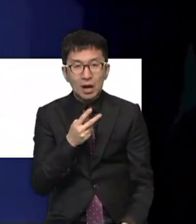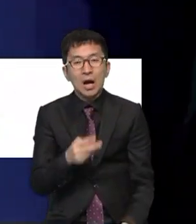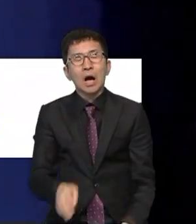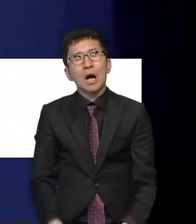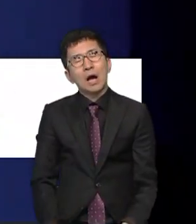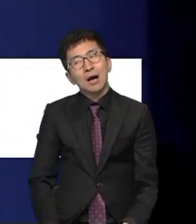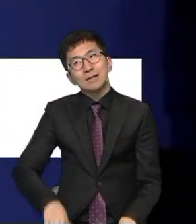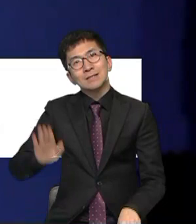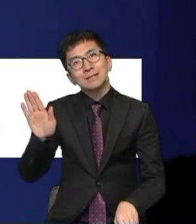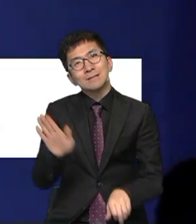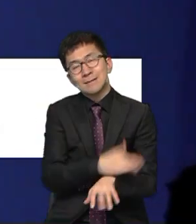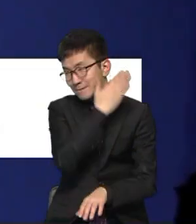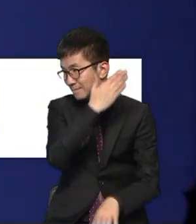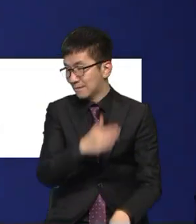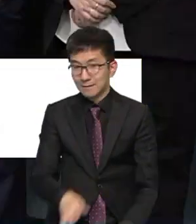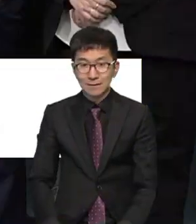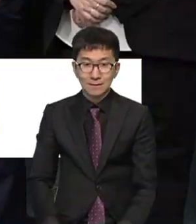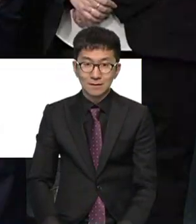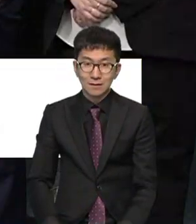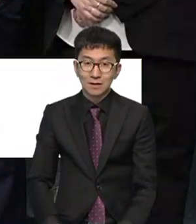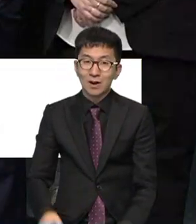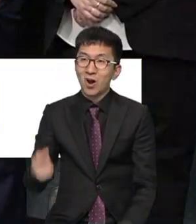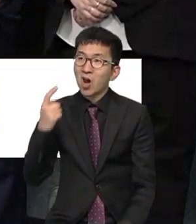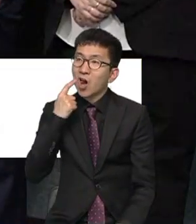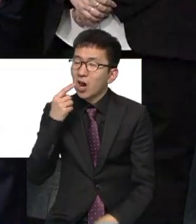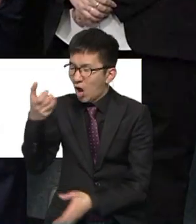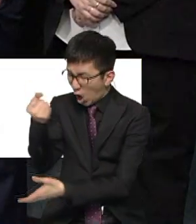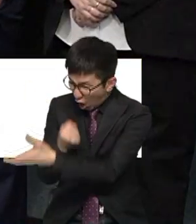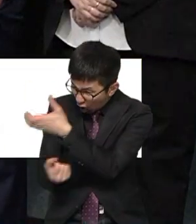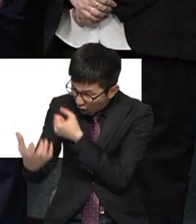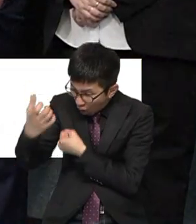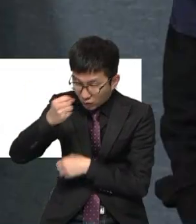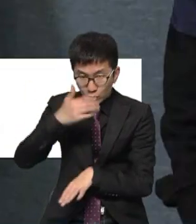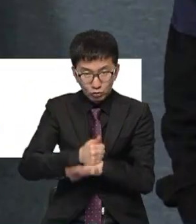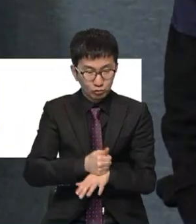수사하고 허위 자백을 받아내서 무고하게